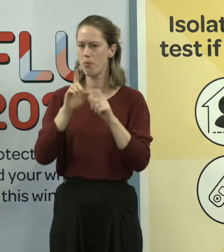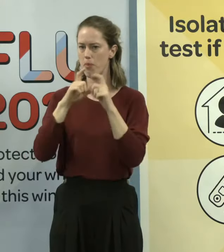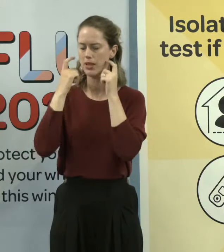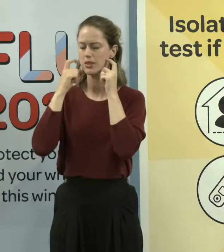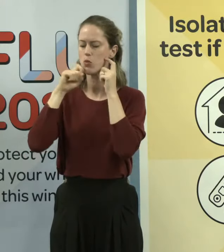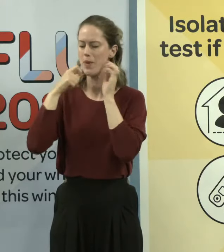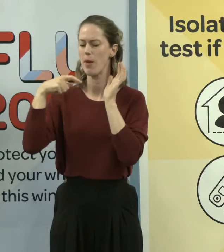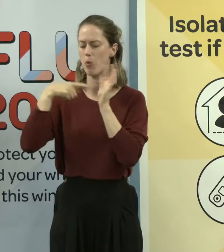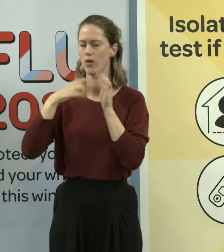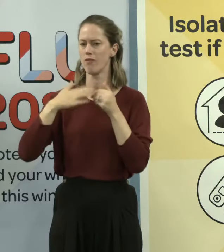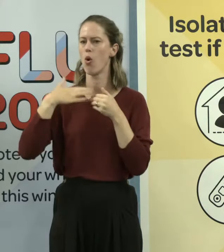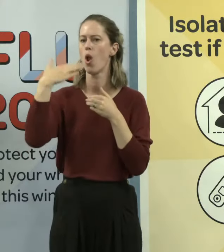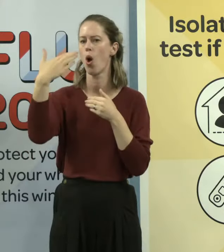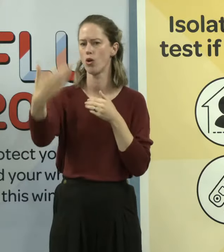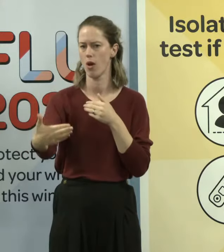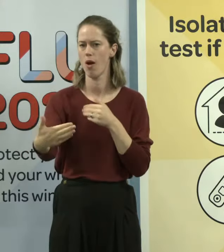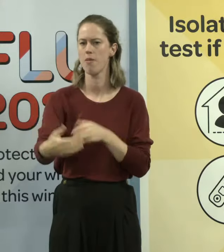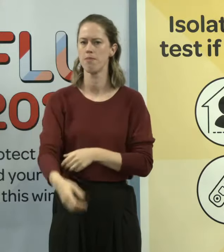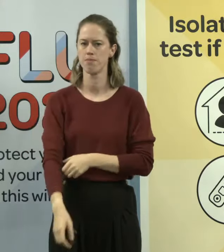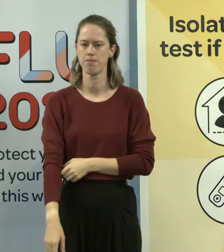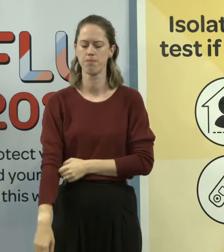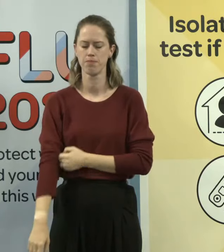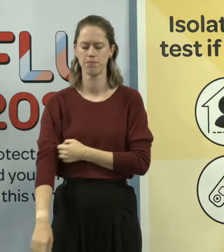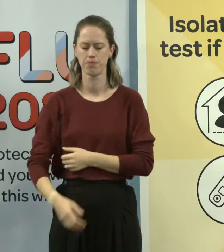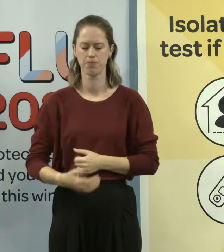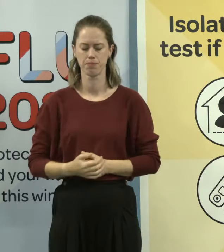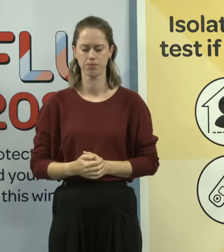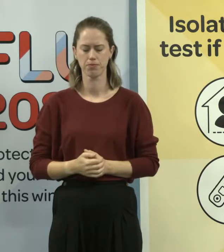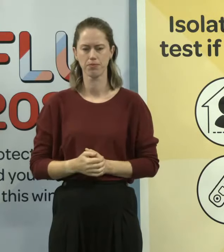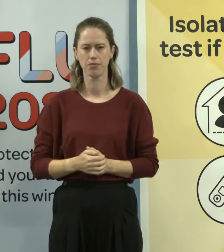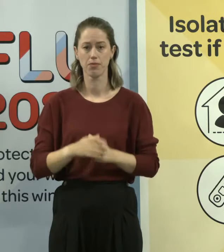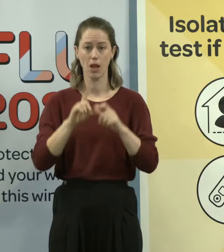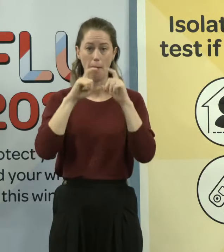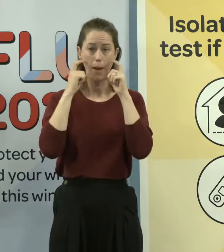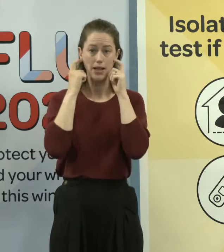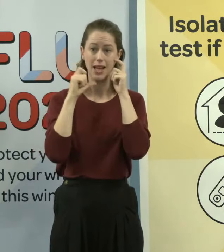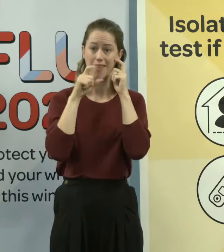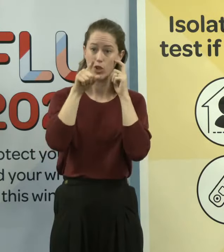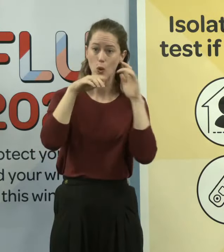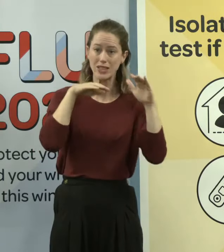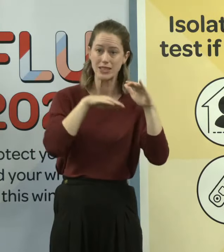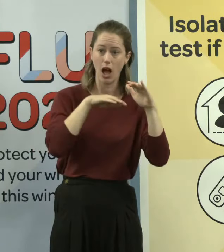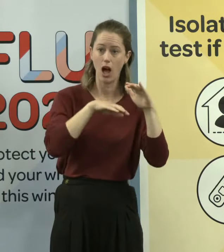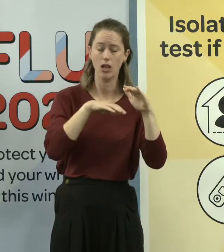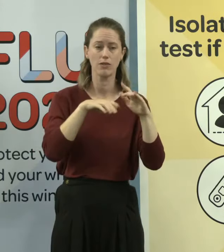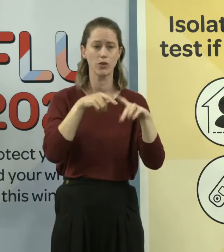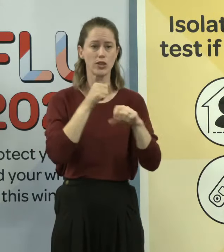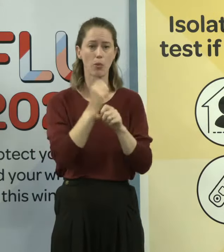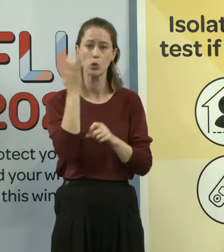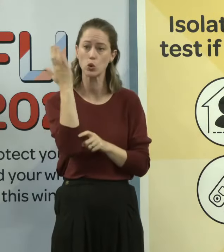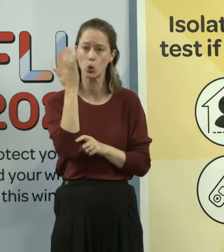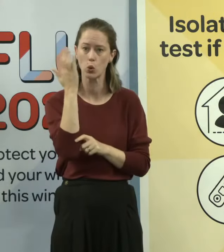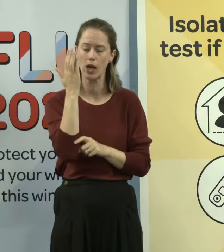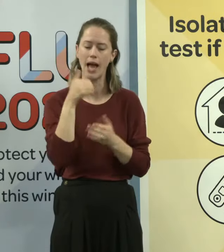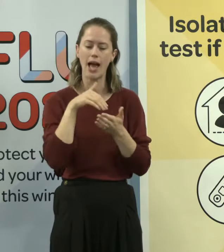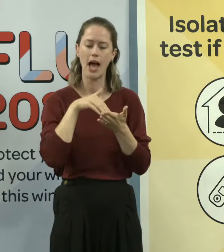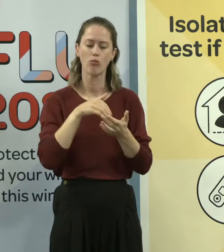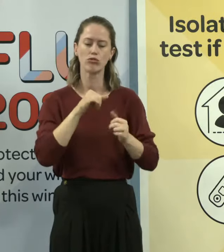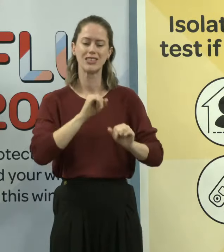wa, kua uru te mau kanohi kanohi